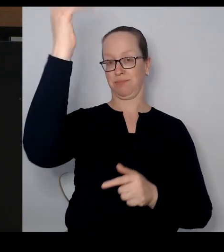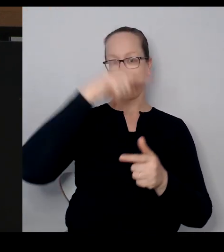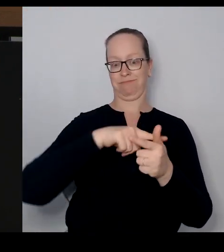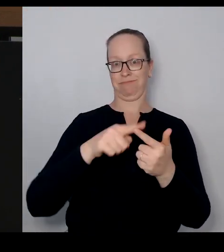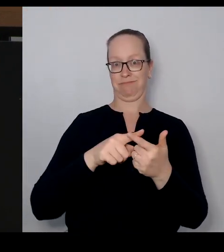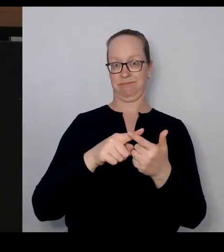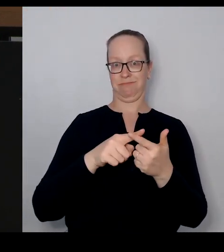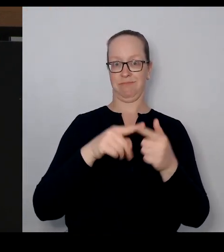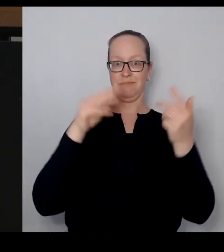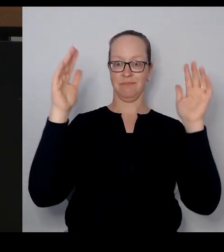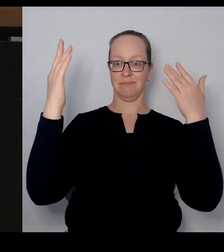Danke.